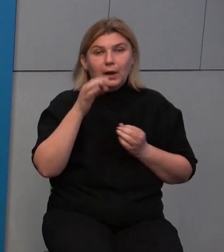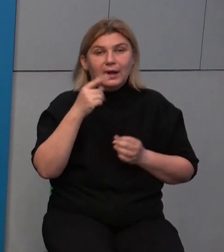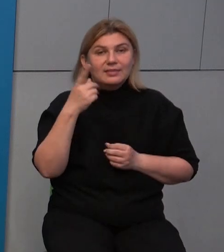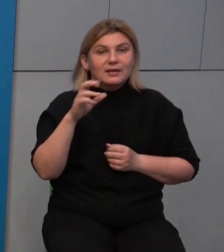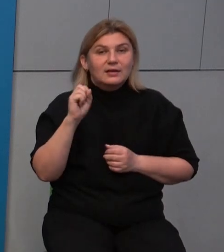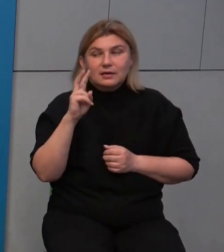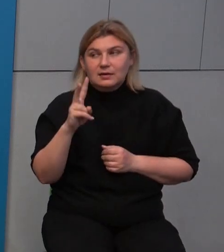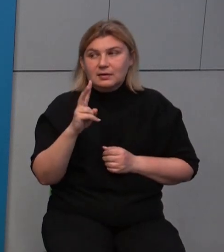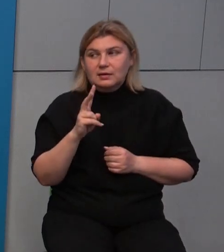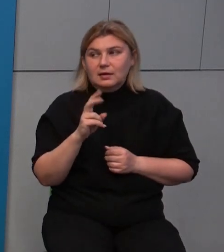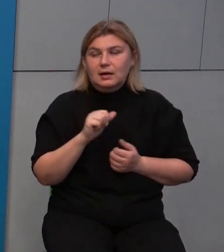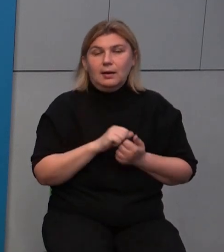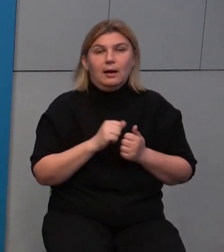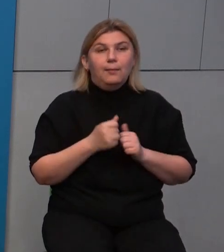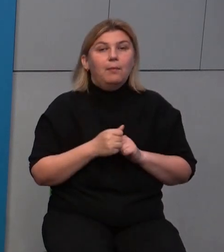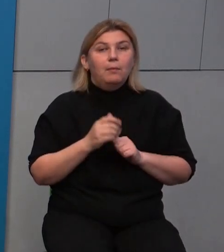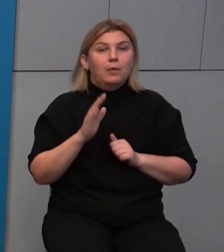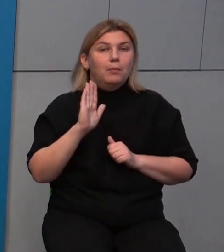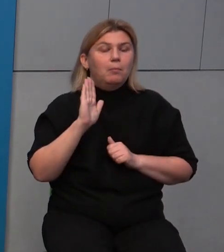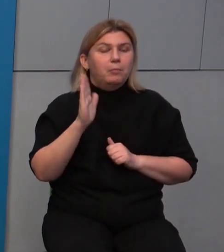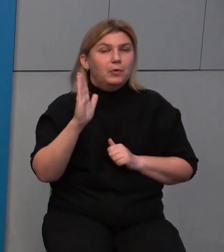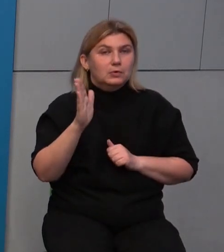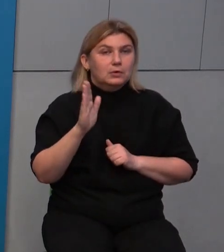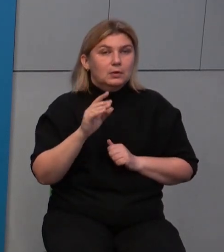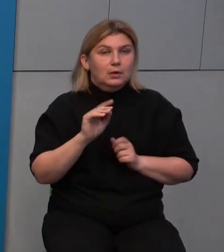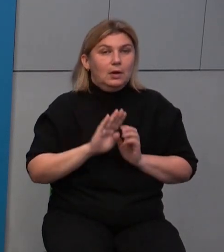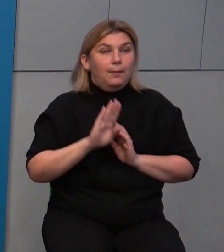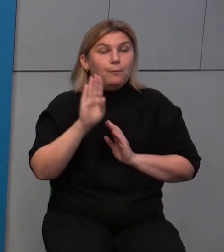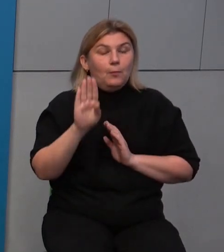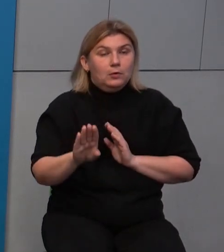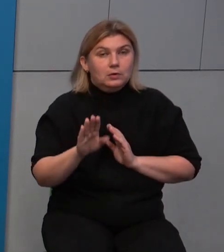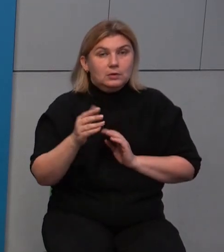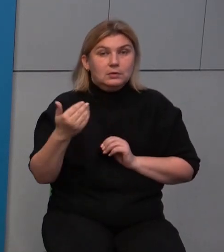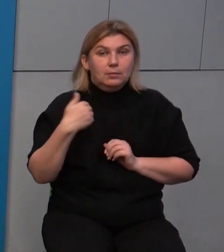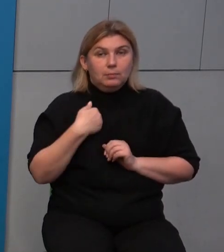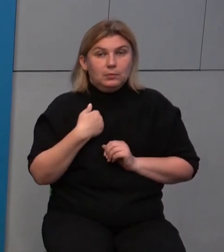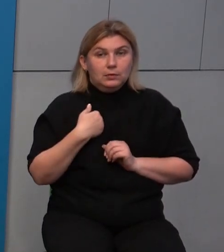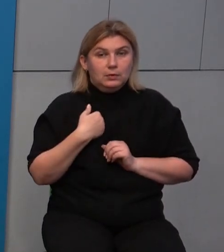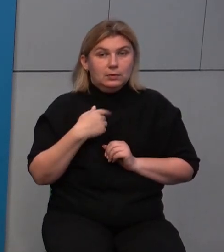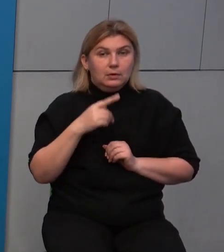jego powieści, które mu się wydawało, że są późniejsze, a to się okazywało, że to było zanim on został sławny.